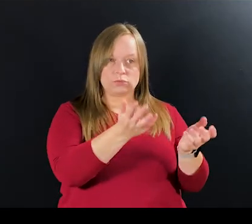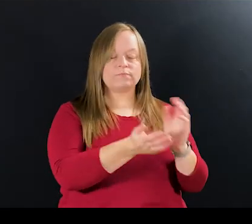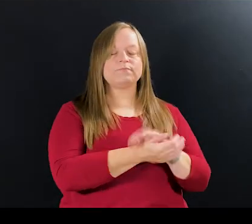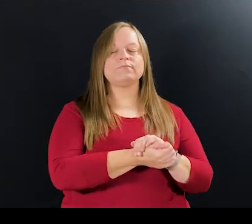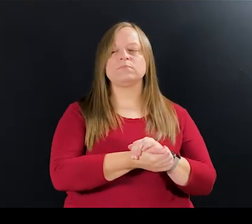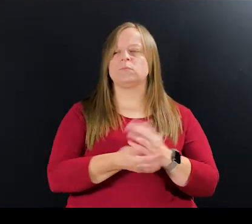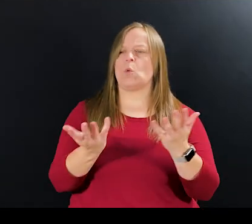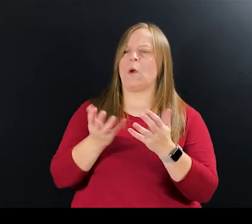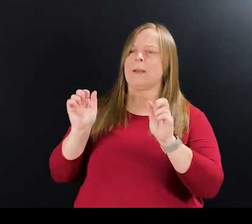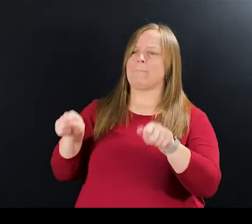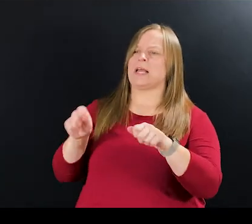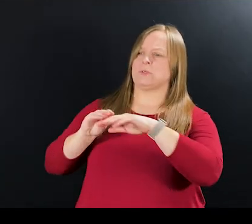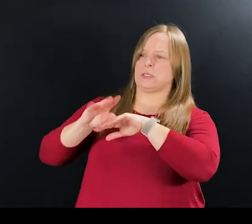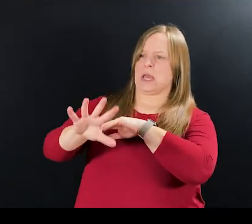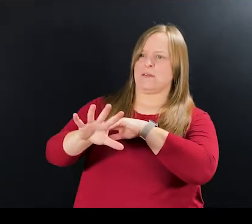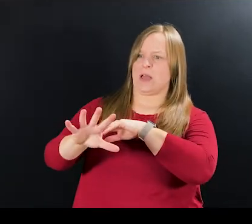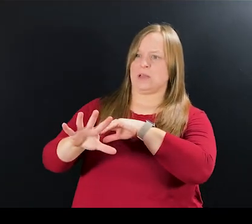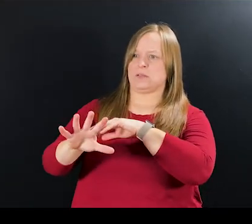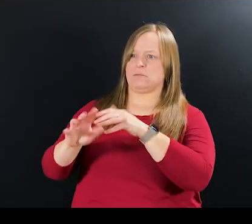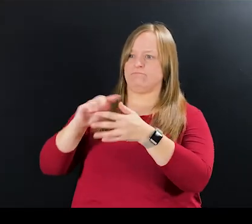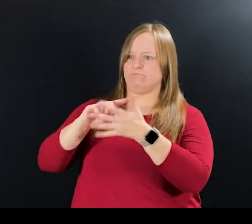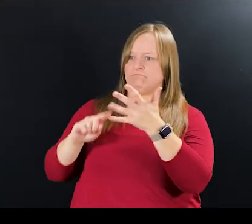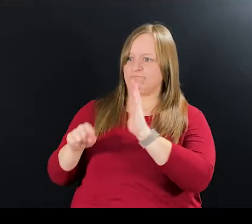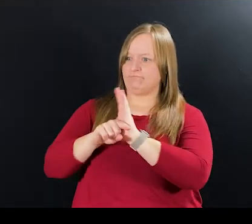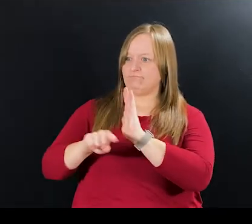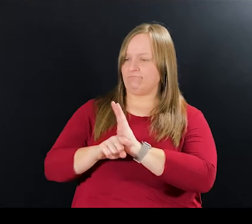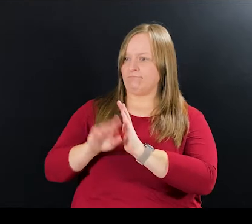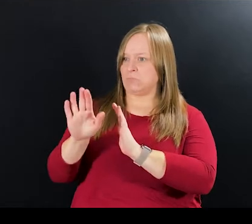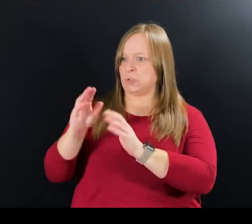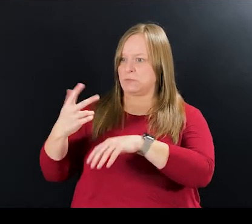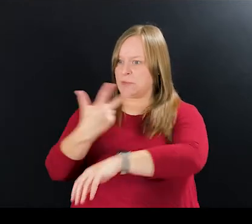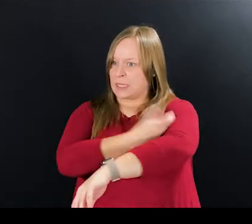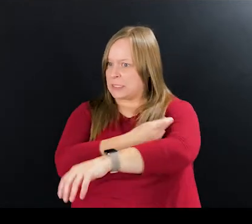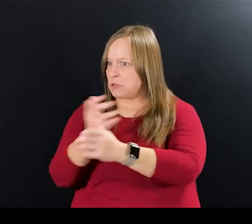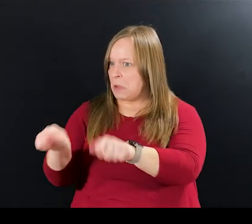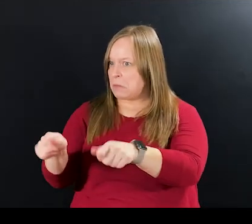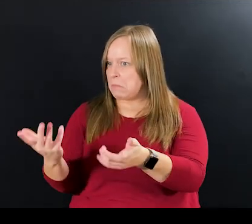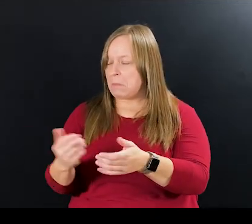¿Cuáles son los posibles efectos secundarios después de esta vacunación?